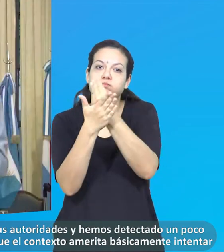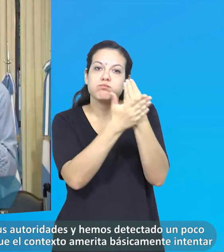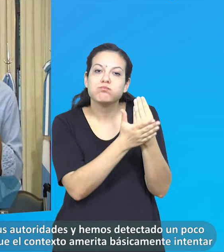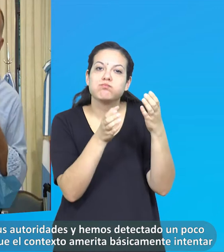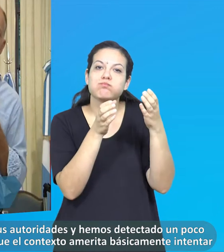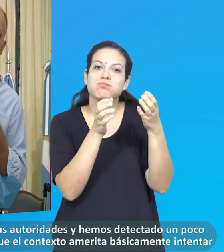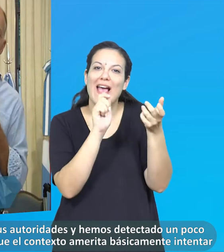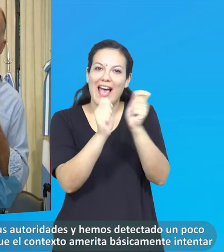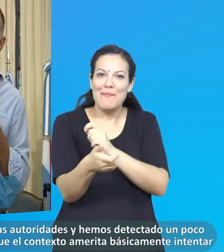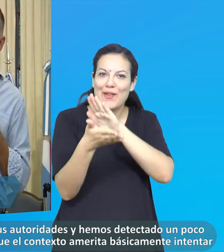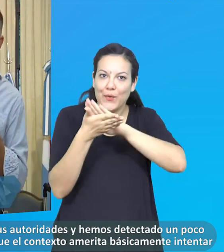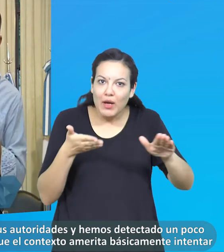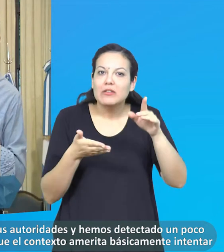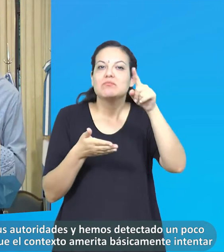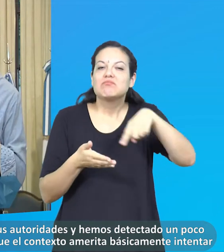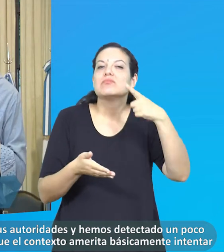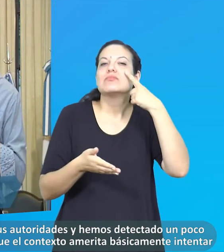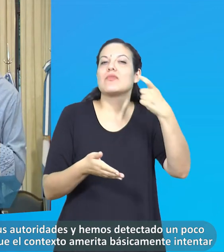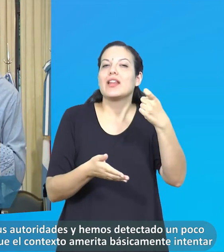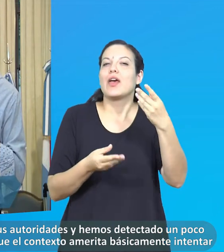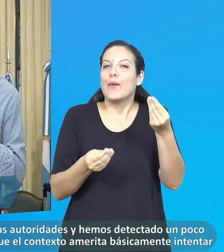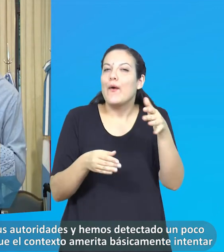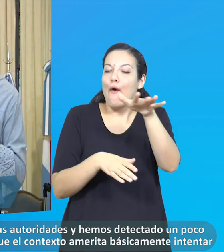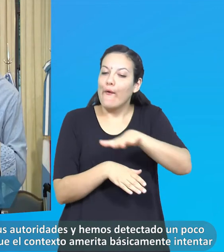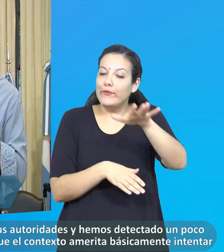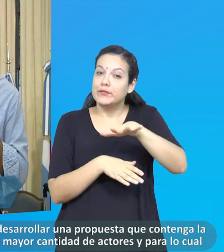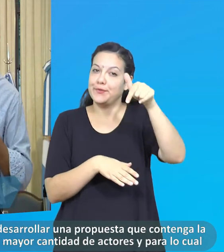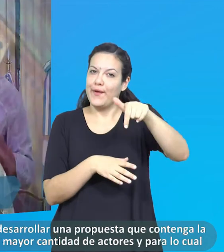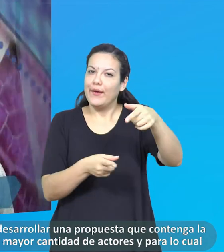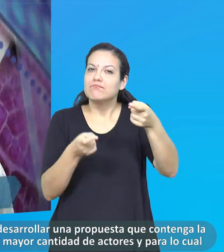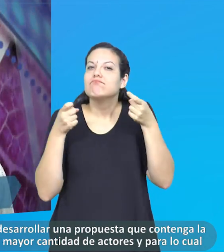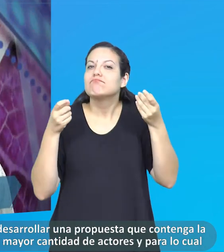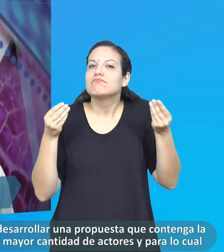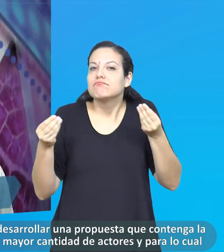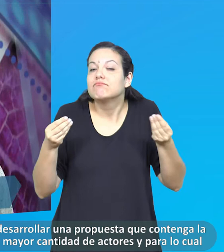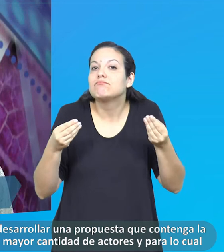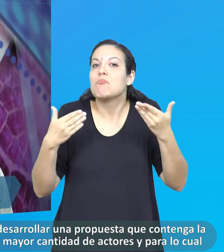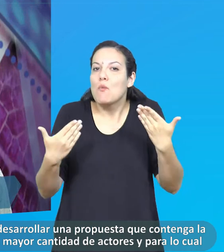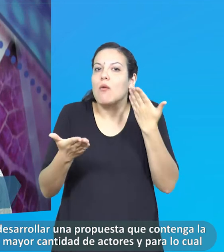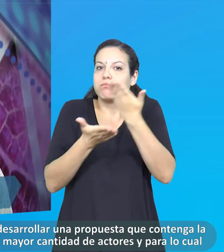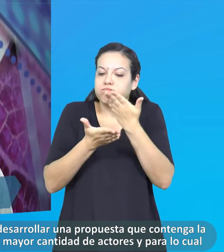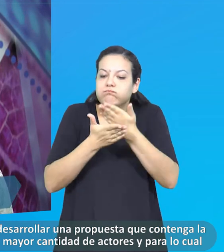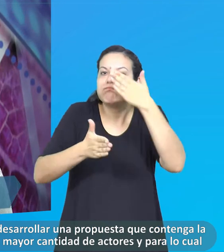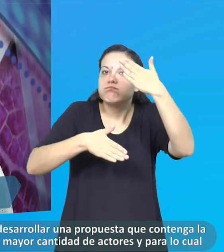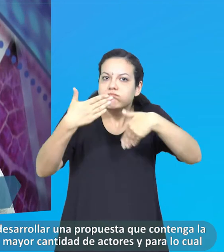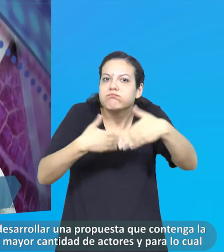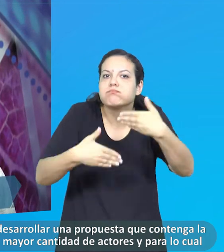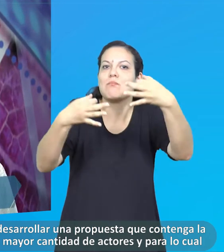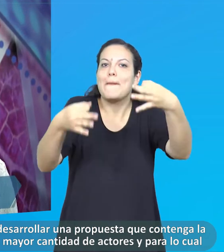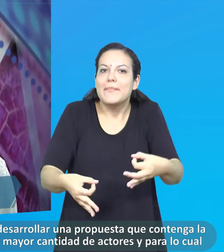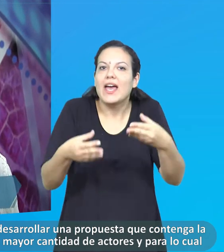y hemos detectado un poco que el contexto amerita desarrollar una propuesta que contenga